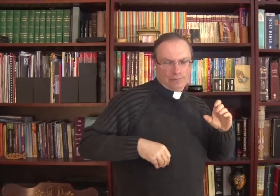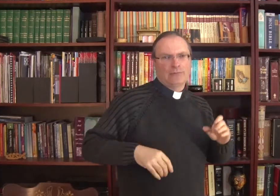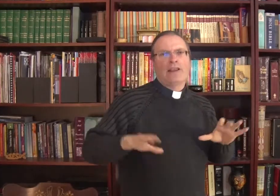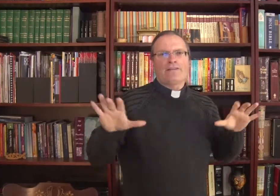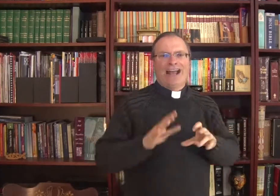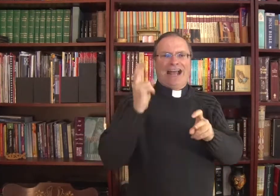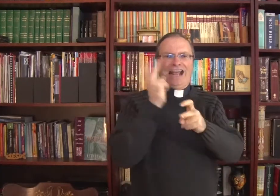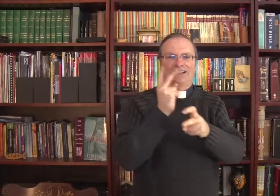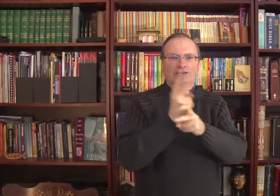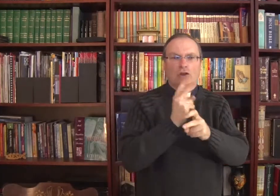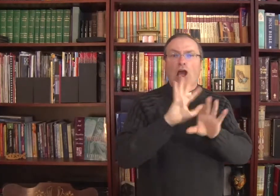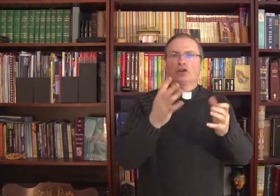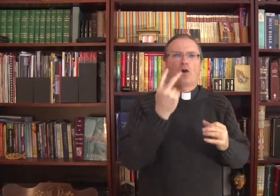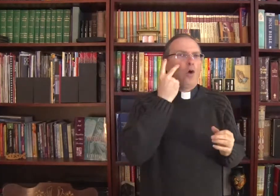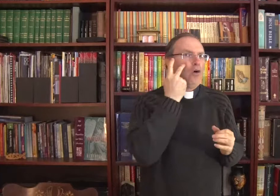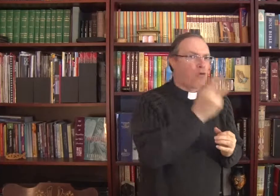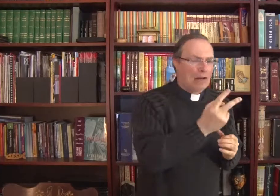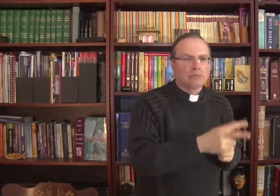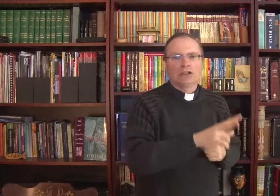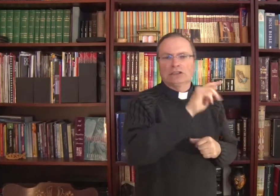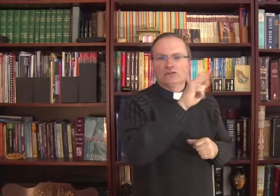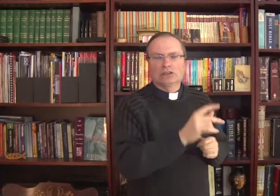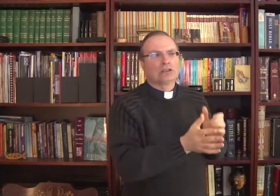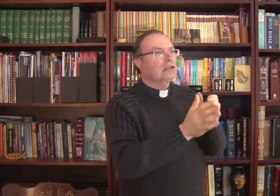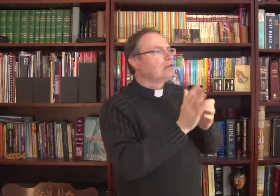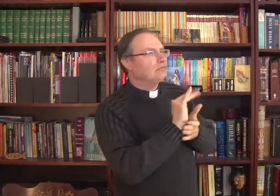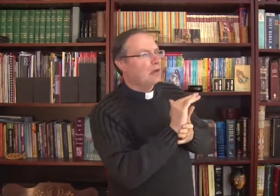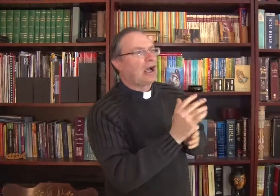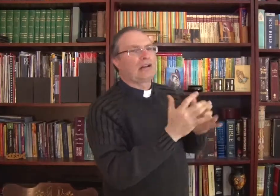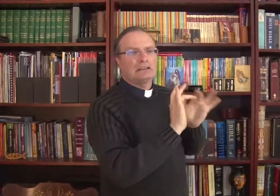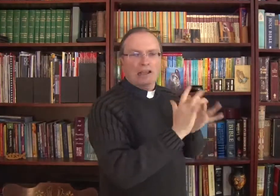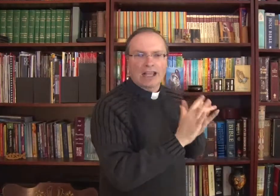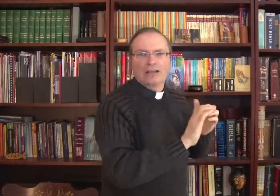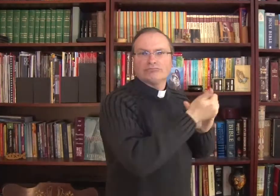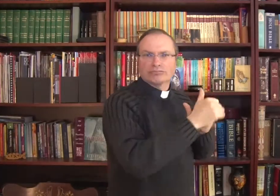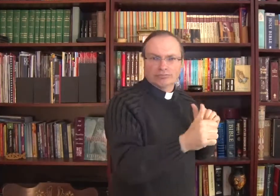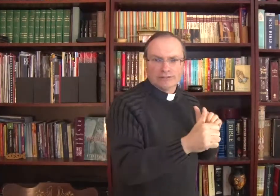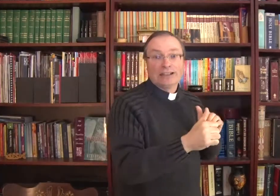Faire attention à ce qu’on voit, TV, cinéma, internet, etc.